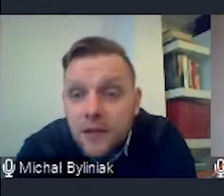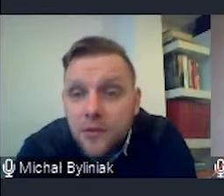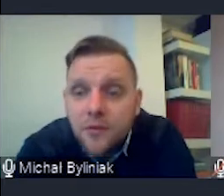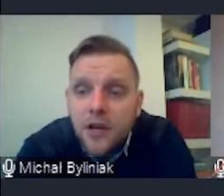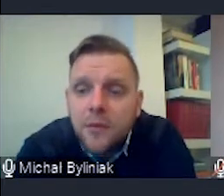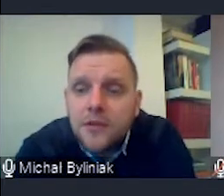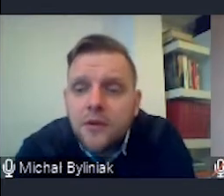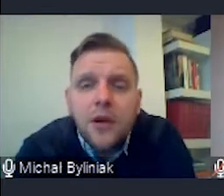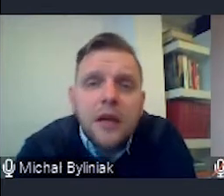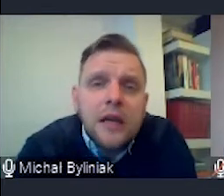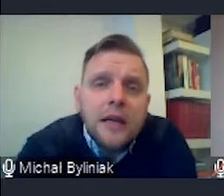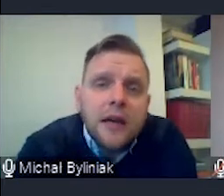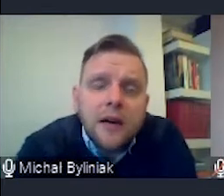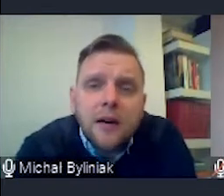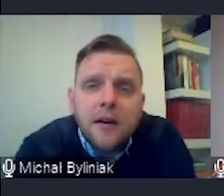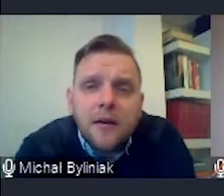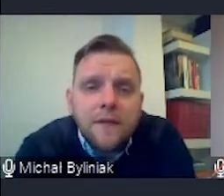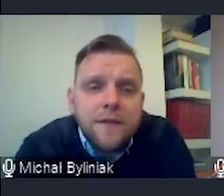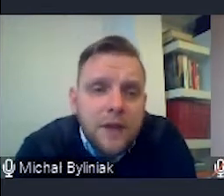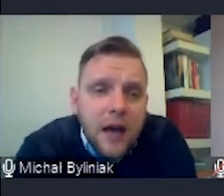w jaki sposób się je pozyskuje,